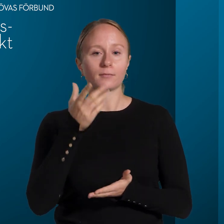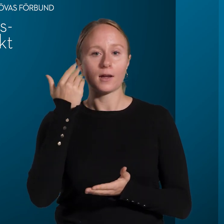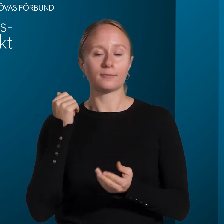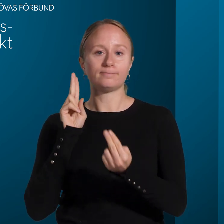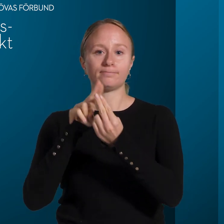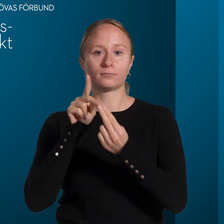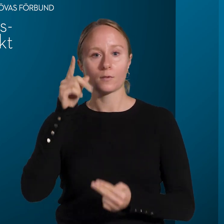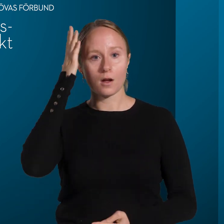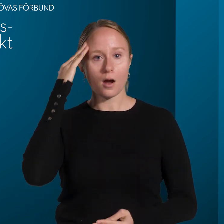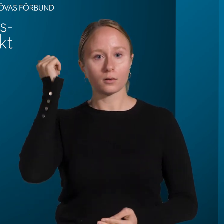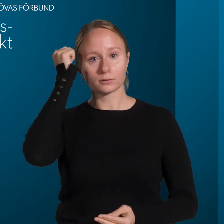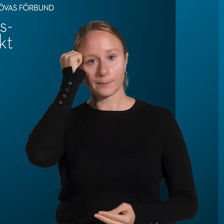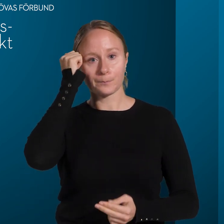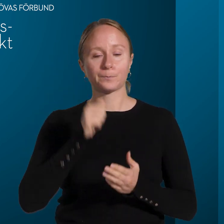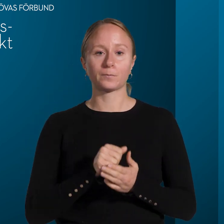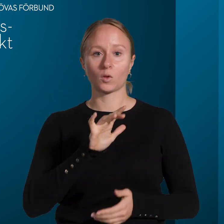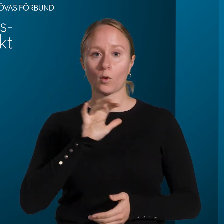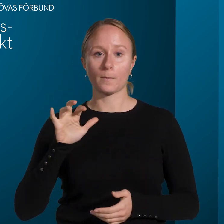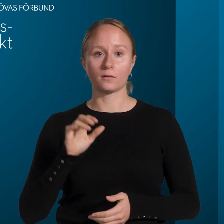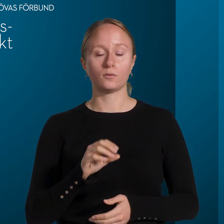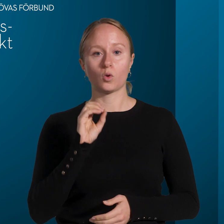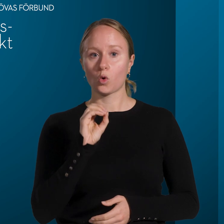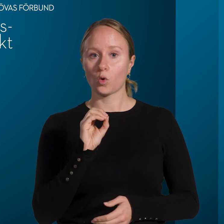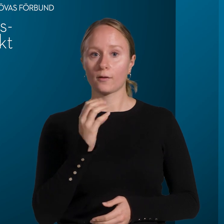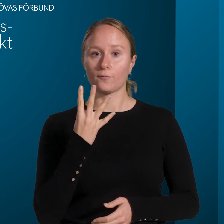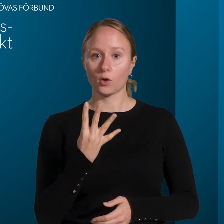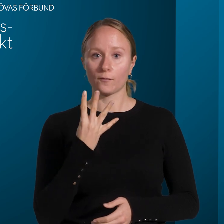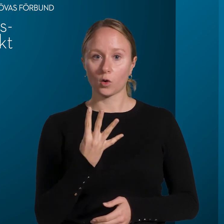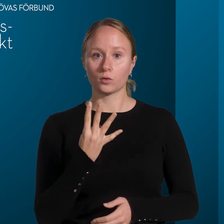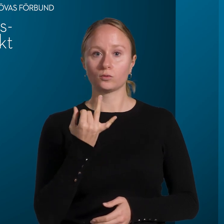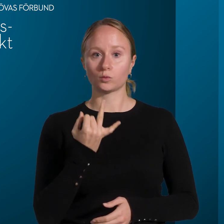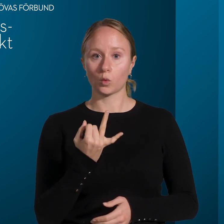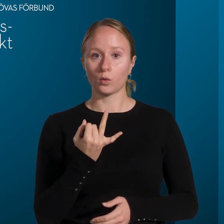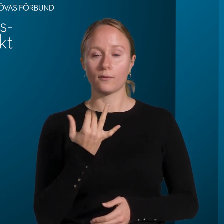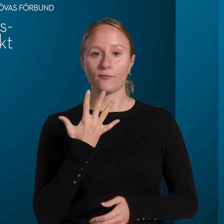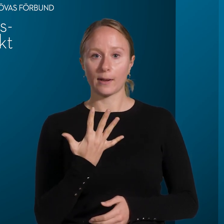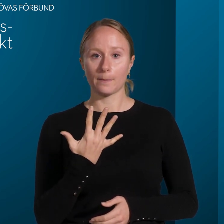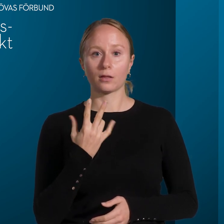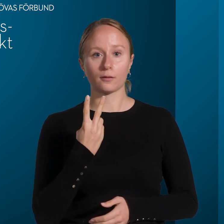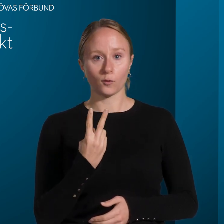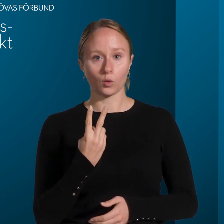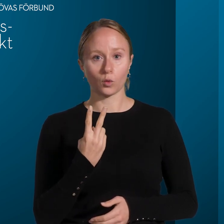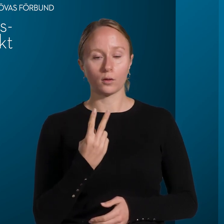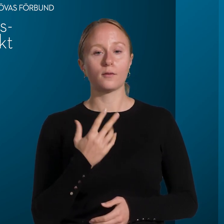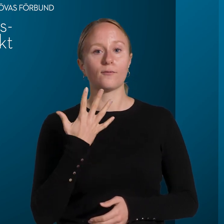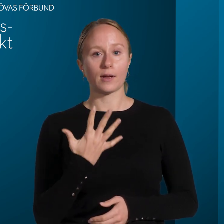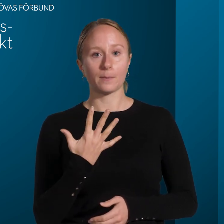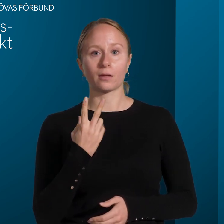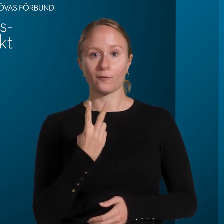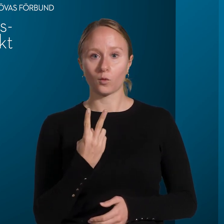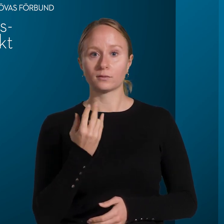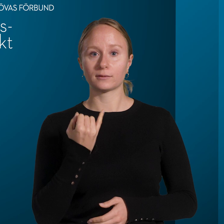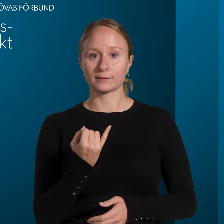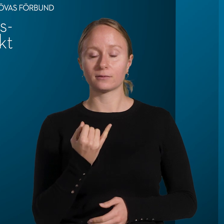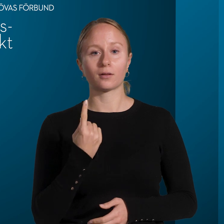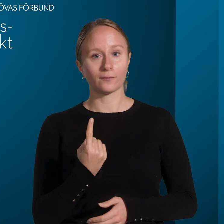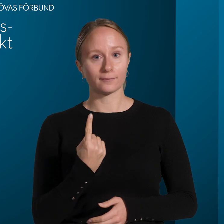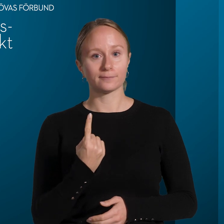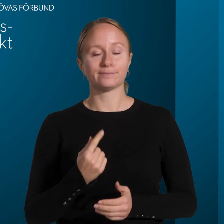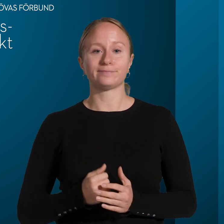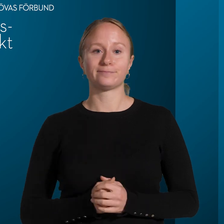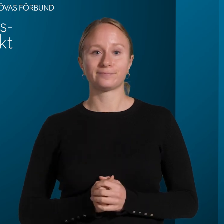kontakta Aliisa på numret 044 752 5261.